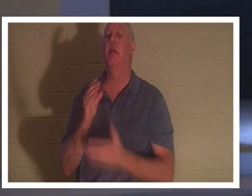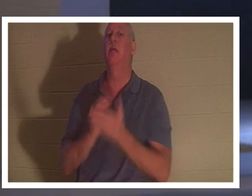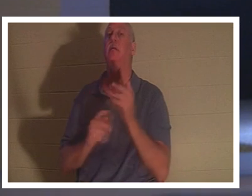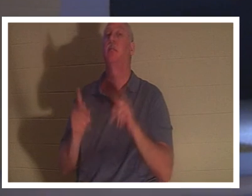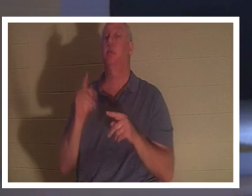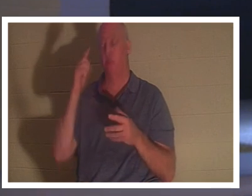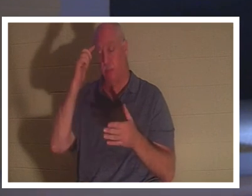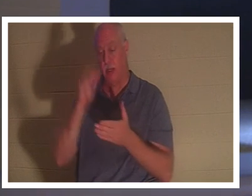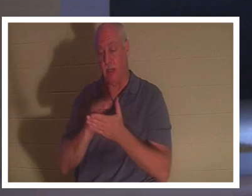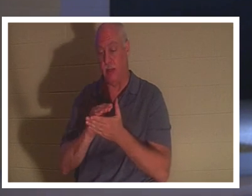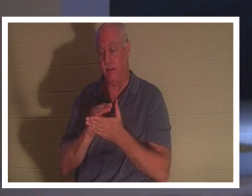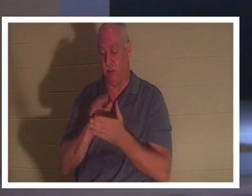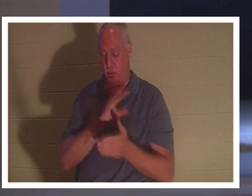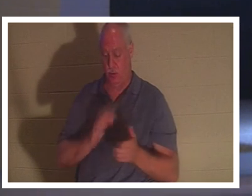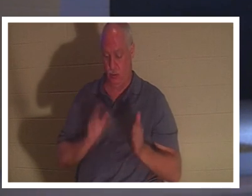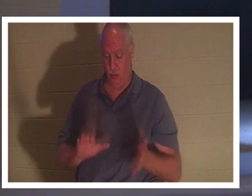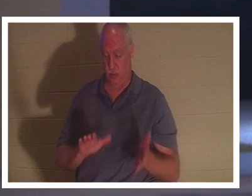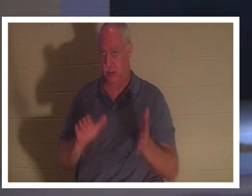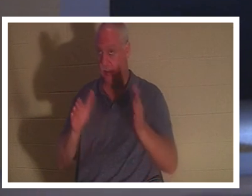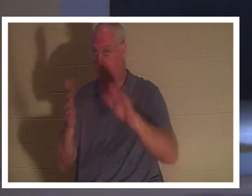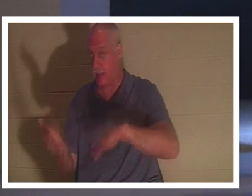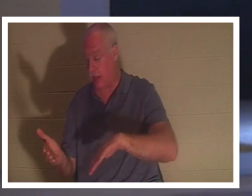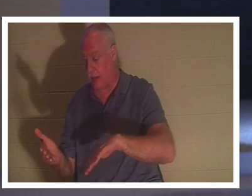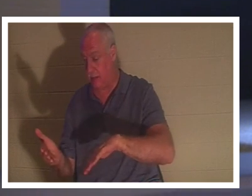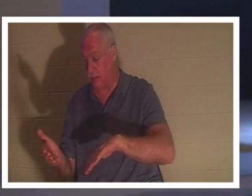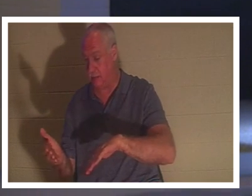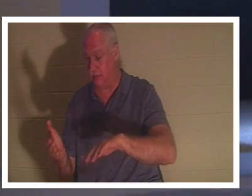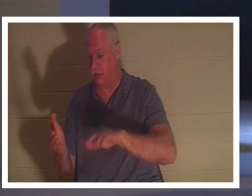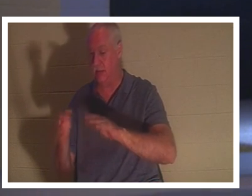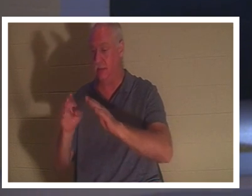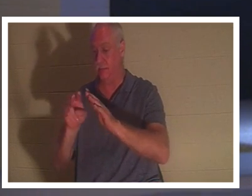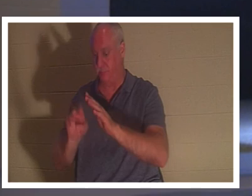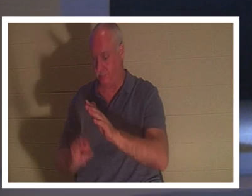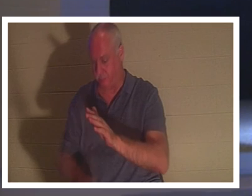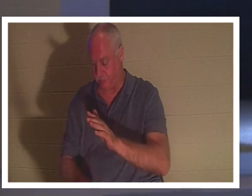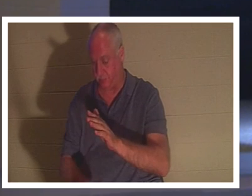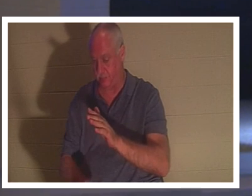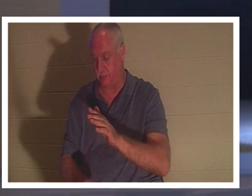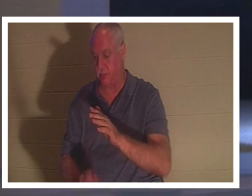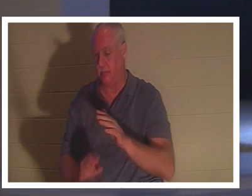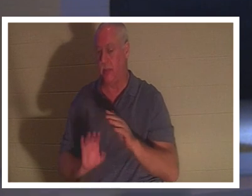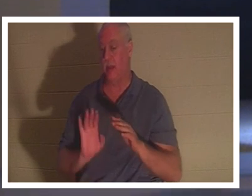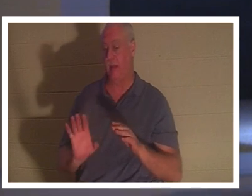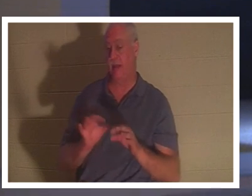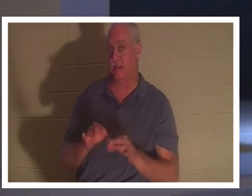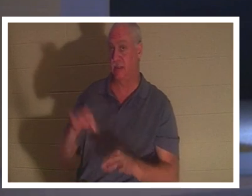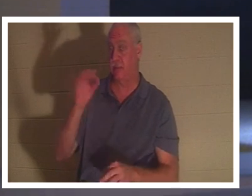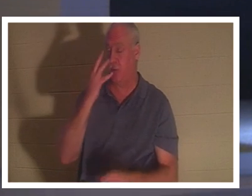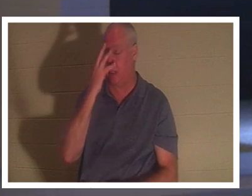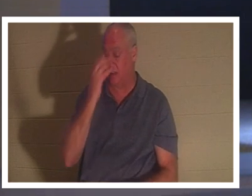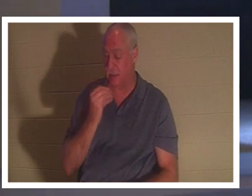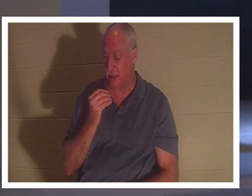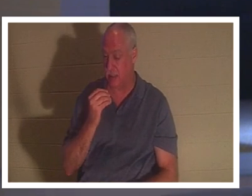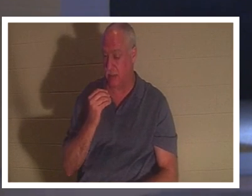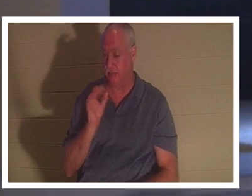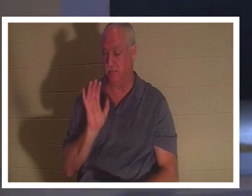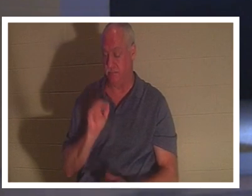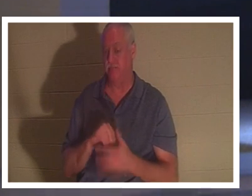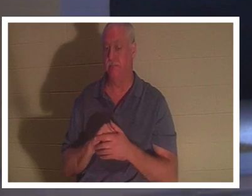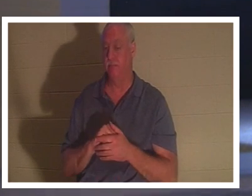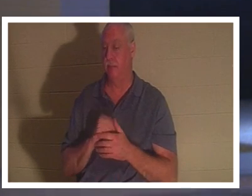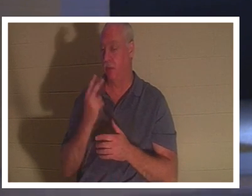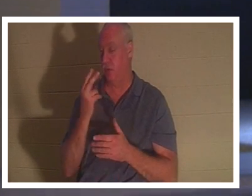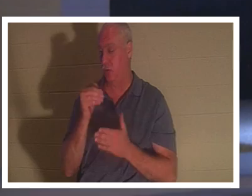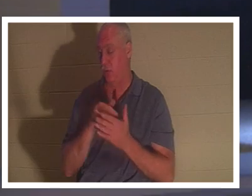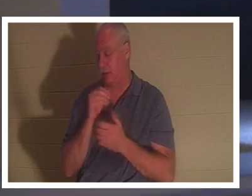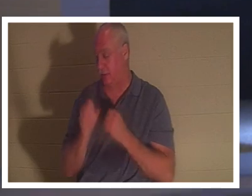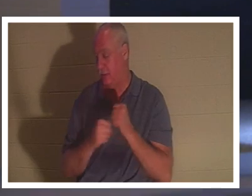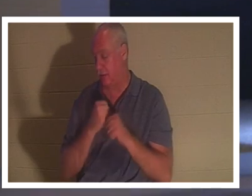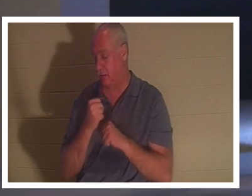被埋在地下时，他的灵魂就会沉睡，昏迷了 2000 年，直到耶稣降临。